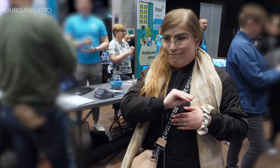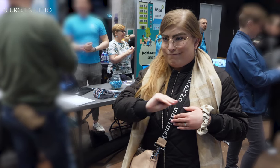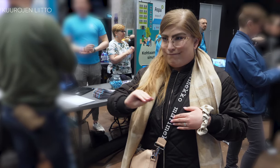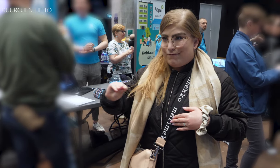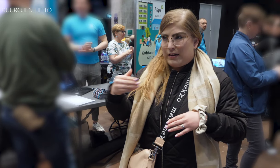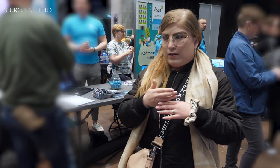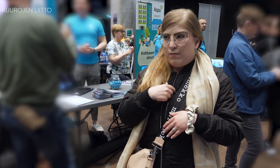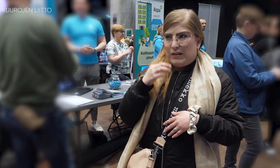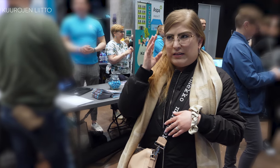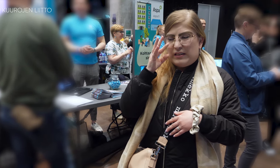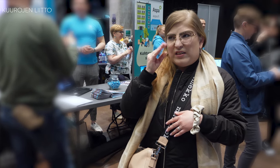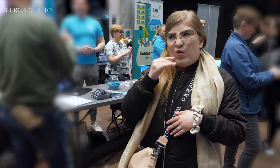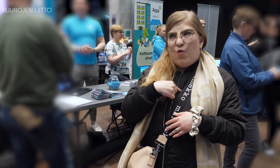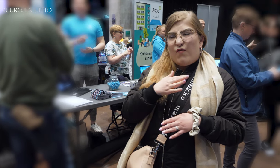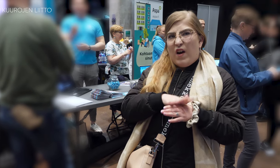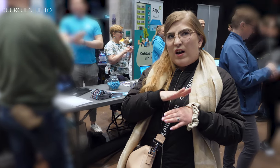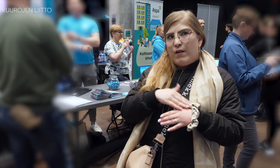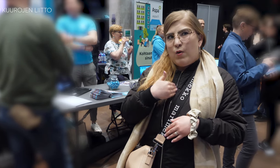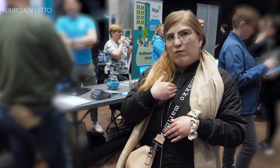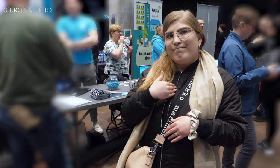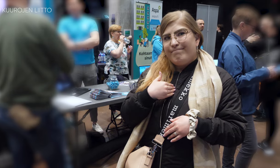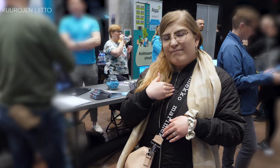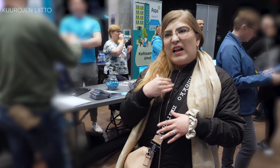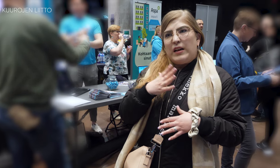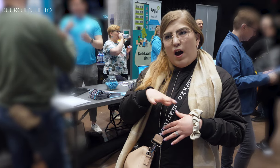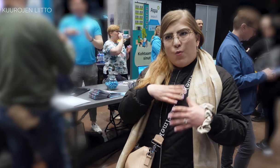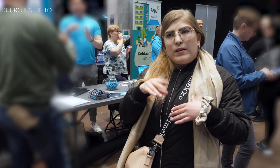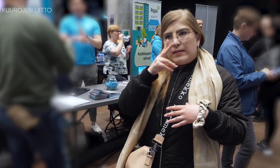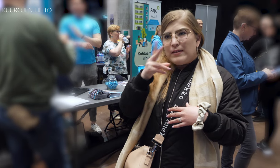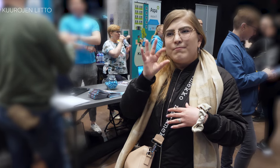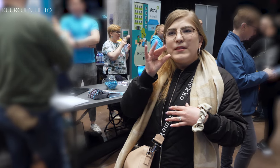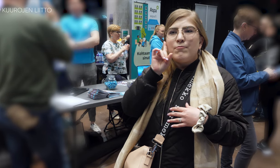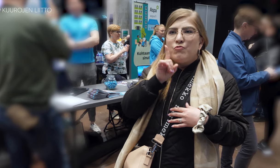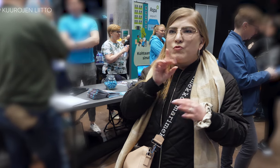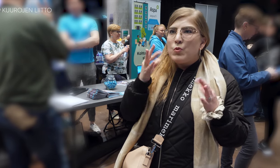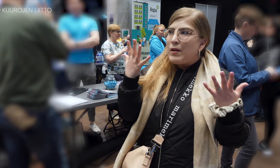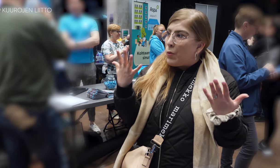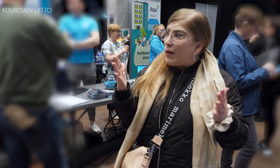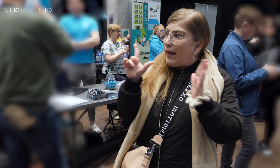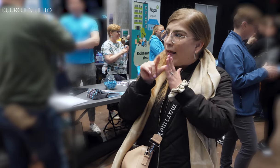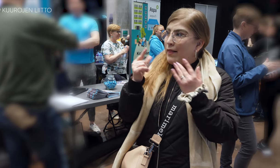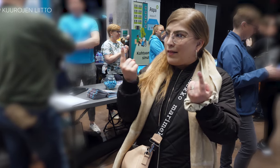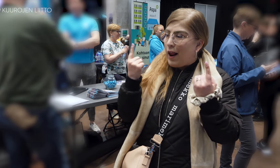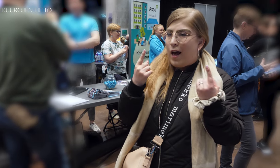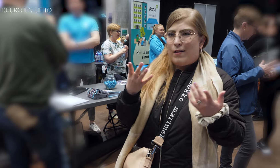Asia vaivasi minua ja halusin nähdä, mitä kuurojen yhteisölle kuuluu.